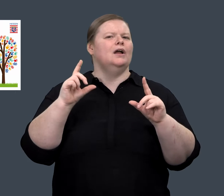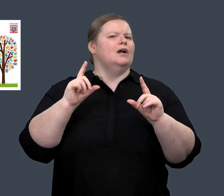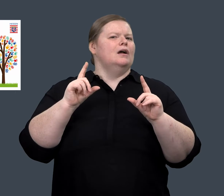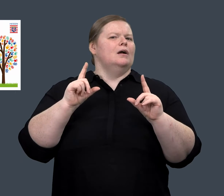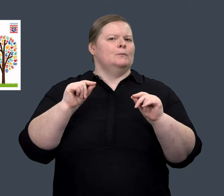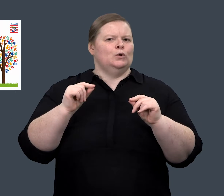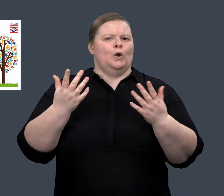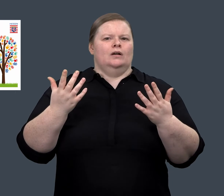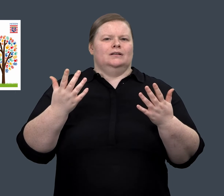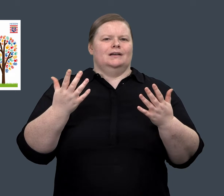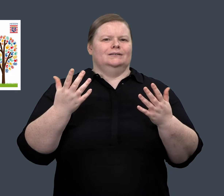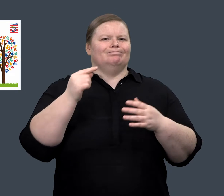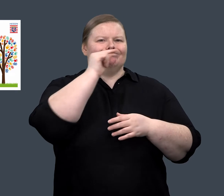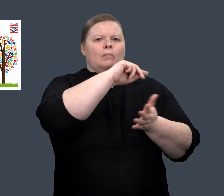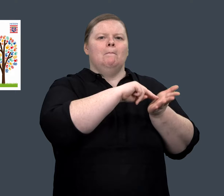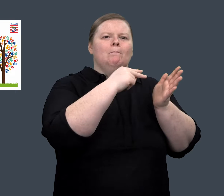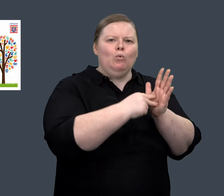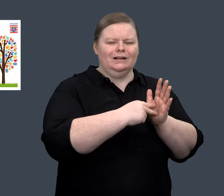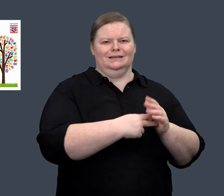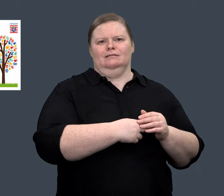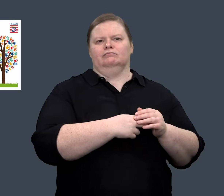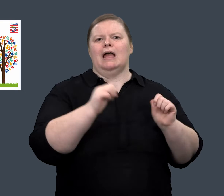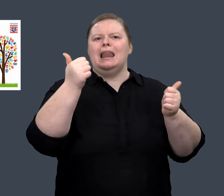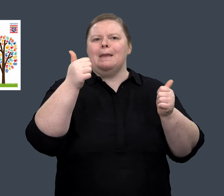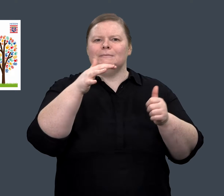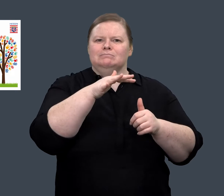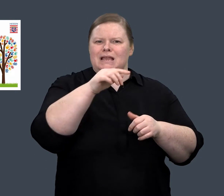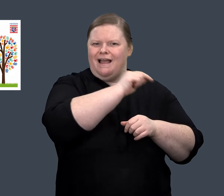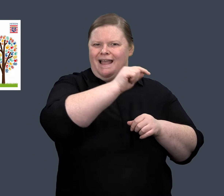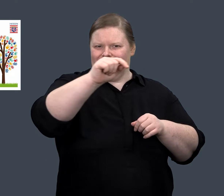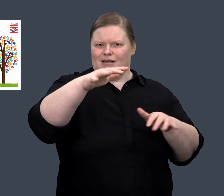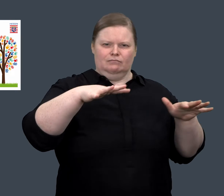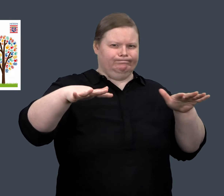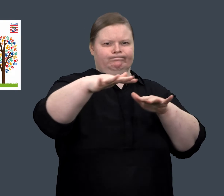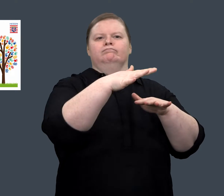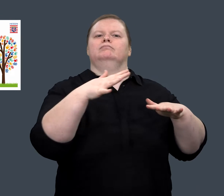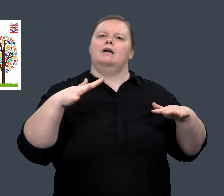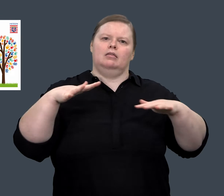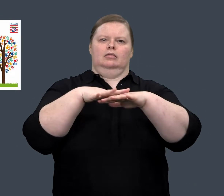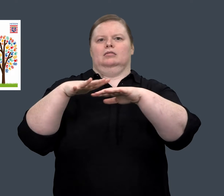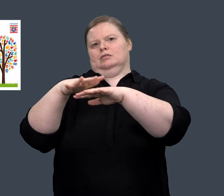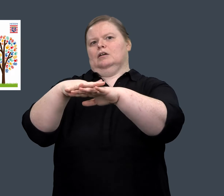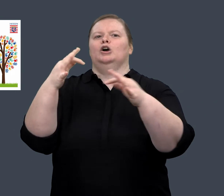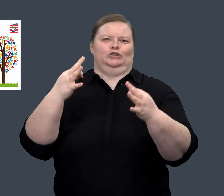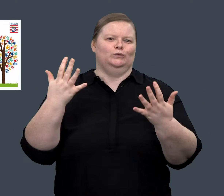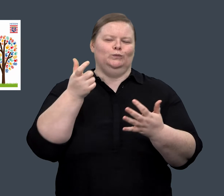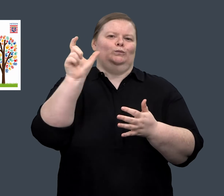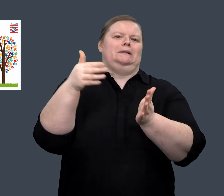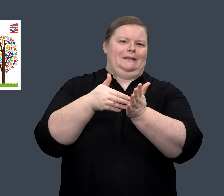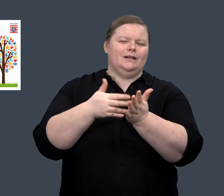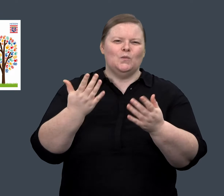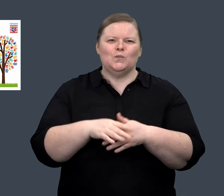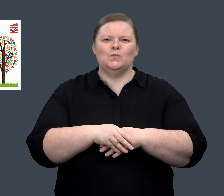Dies bedeutet, dass alle Politik- und Lebensbereiche davon berührt sind.